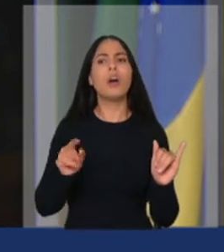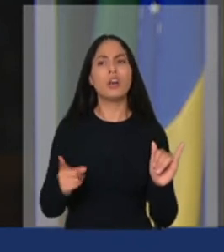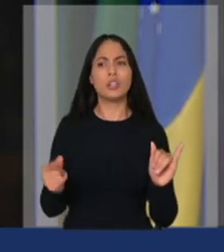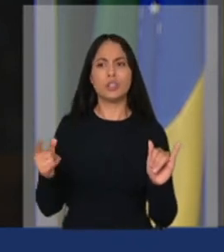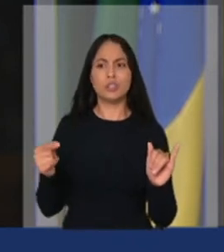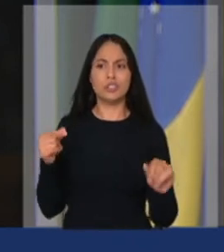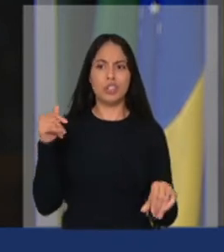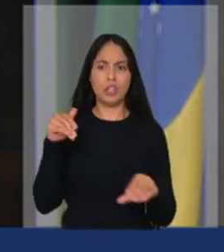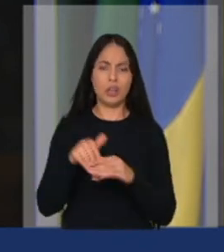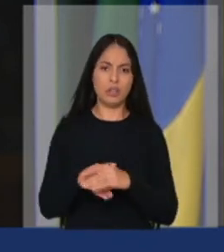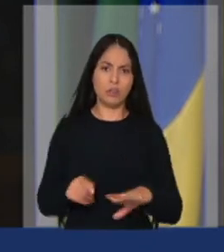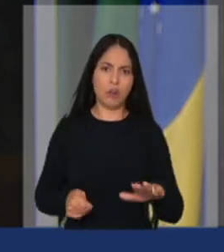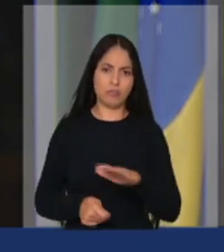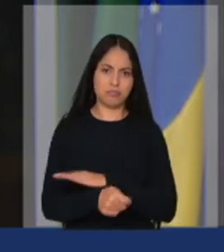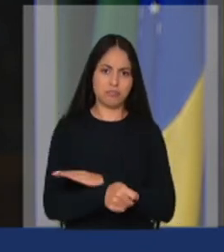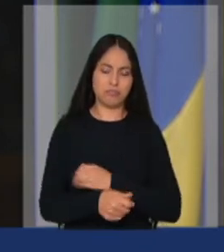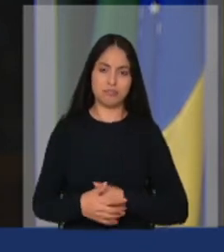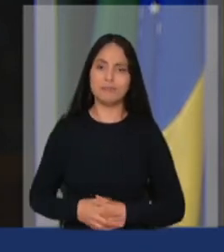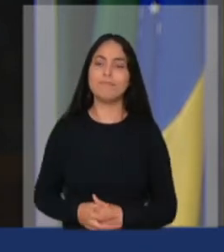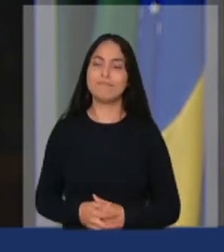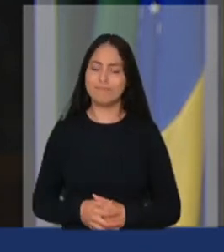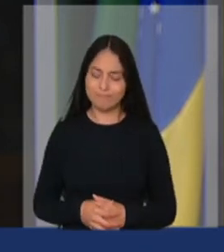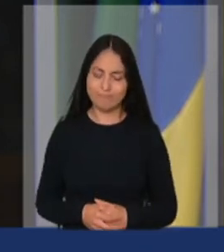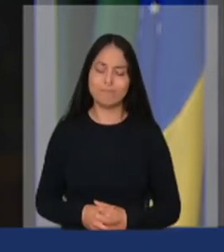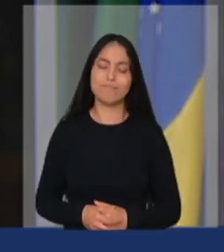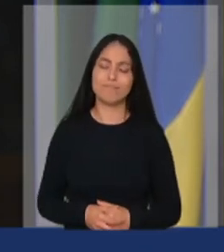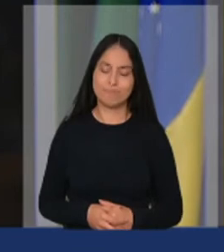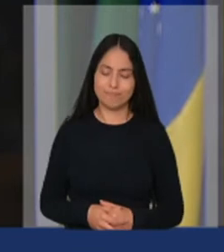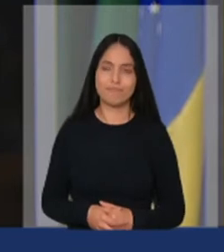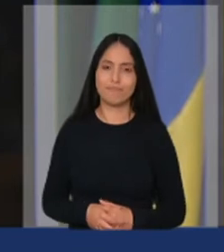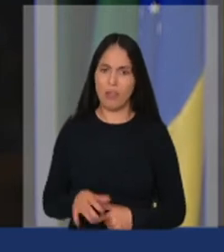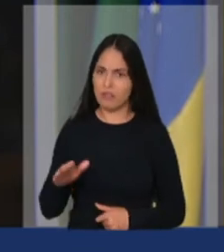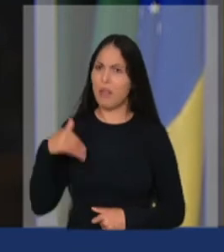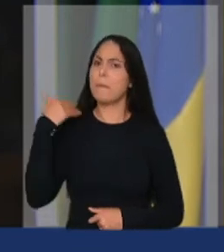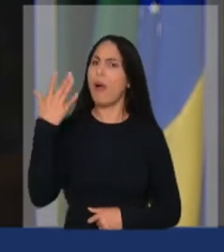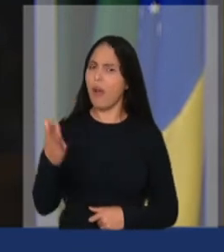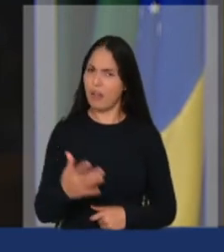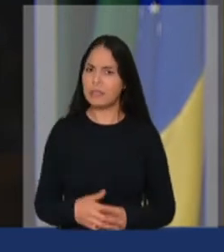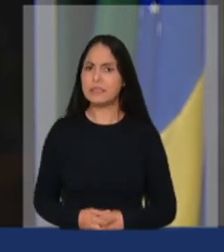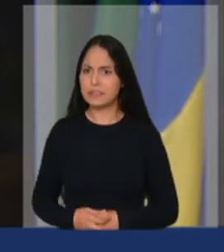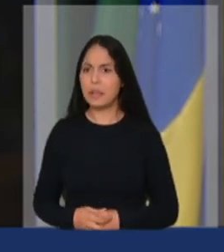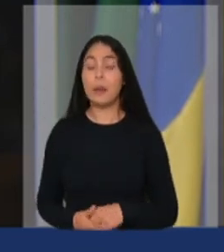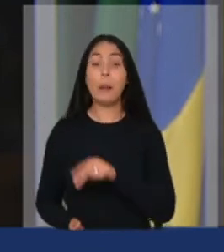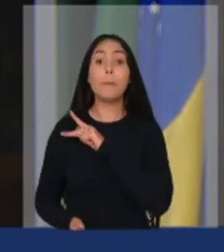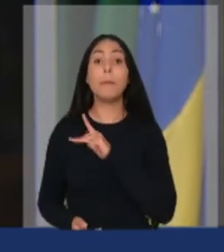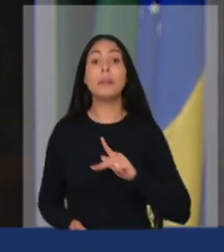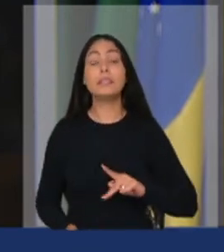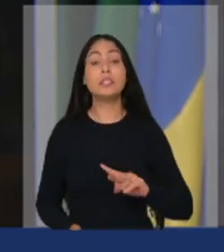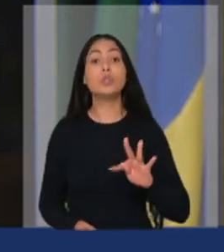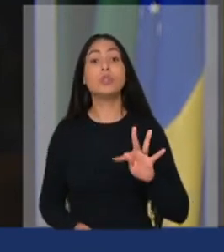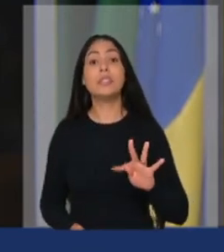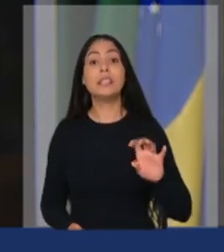ESTA CASA, SENHOR MINISTRO BARROSO, O SENHOR TEM QUE CUMPRIR SEGUIR O QUE NÓS AQUI DECIDIMOS. E NÃO CABE AO